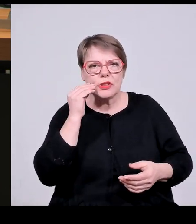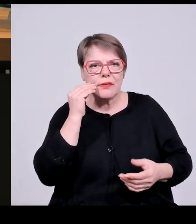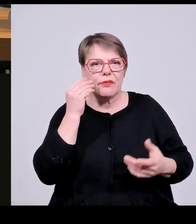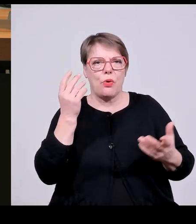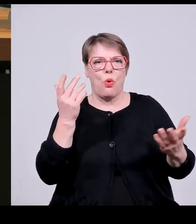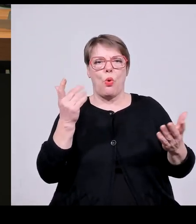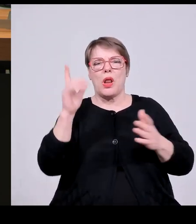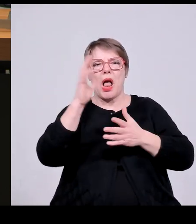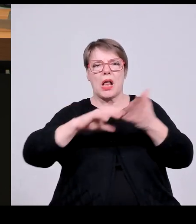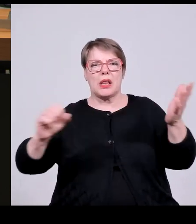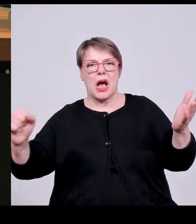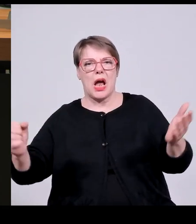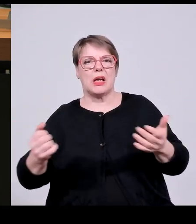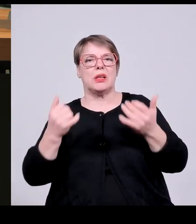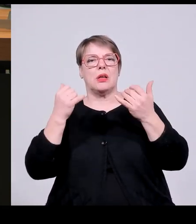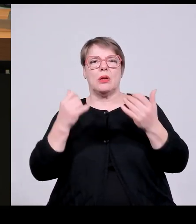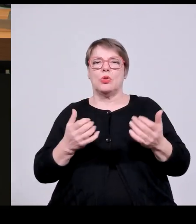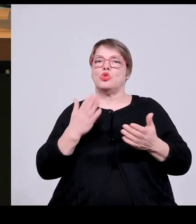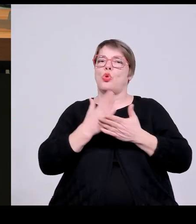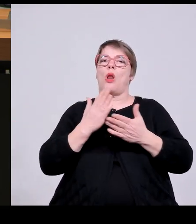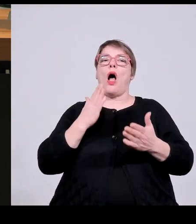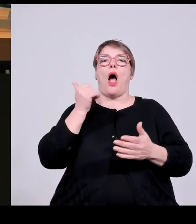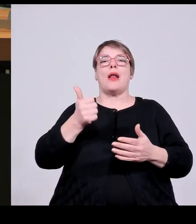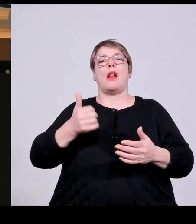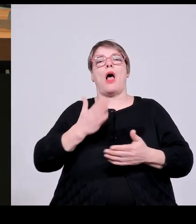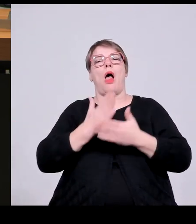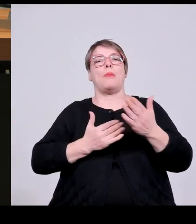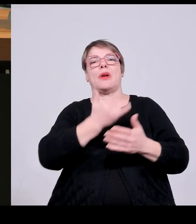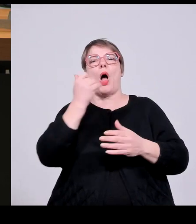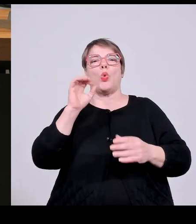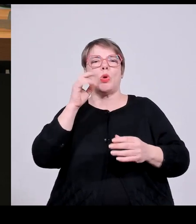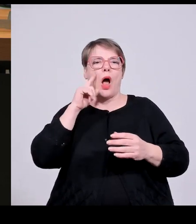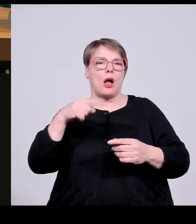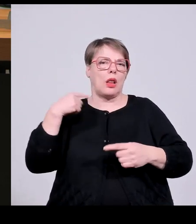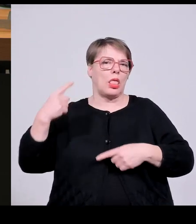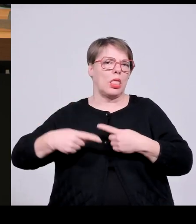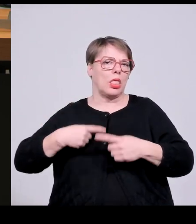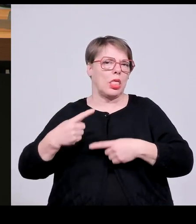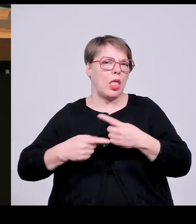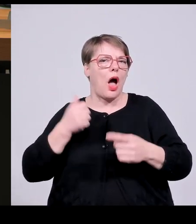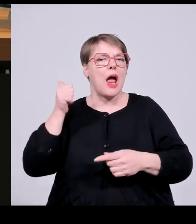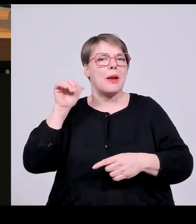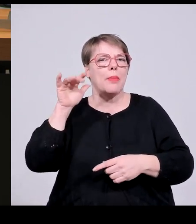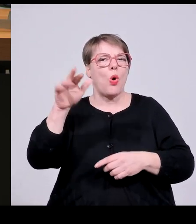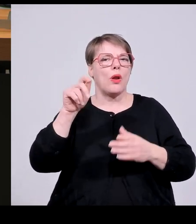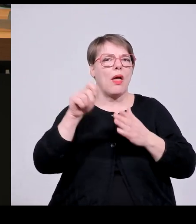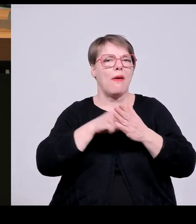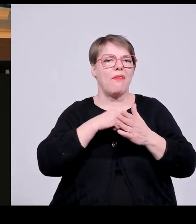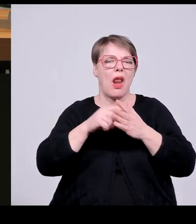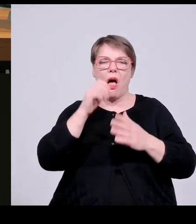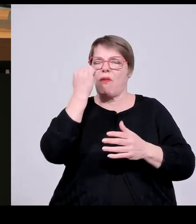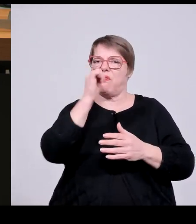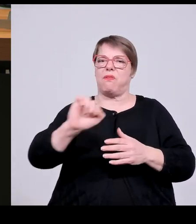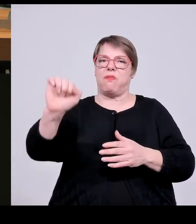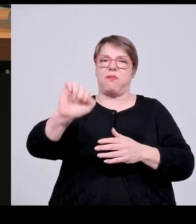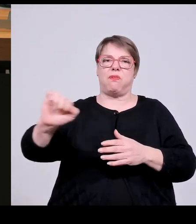anfertigen und 2021 hat der Doktor Altug wirklich tolle wollte ihn gekriegt hat erzählt, er hätte Gutachten Das würde erklären unser Kleingarten-